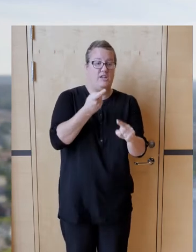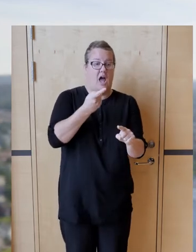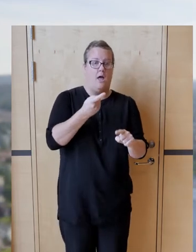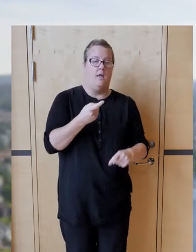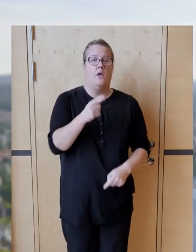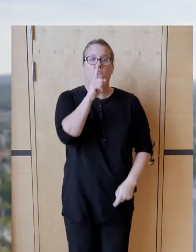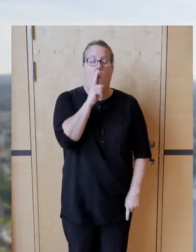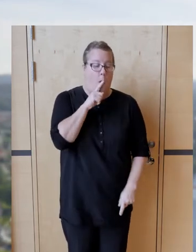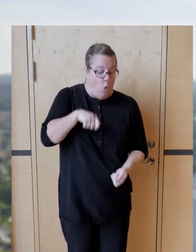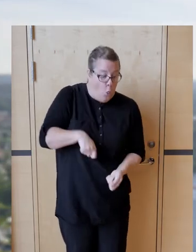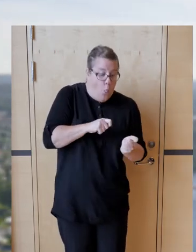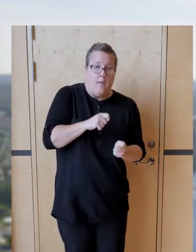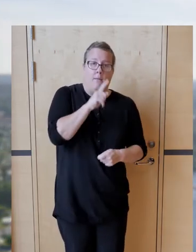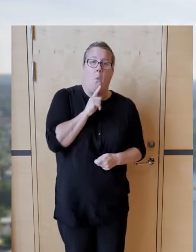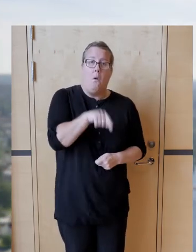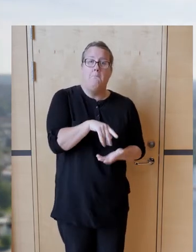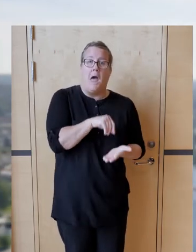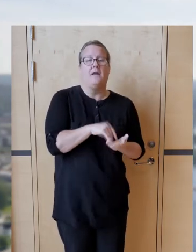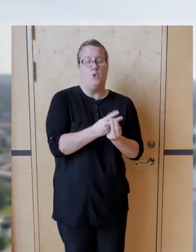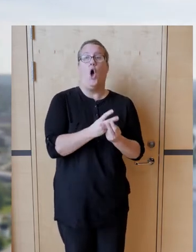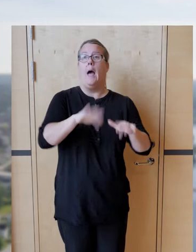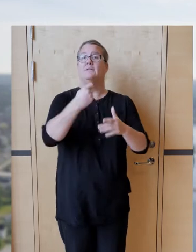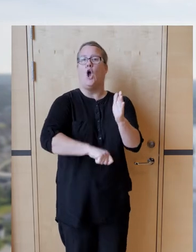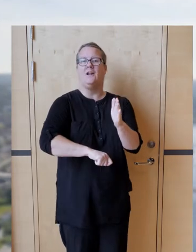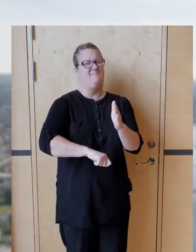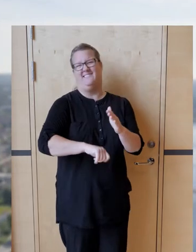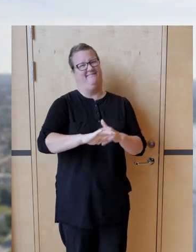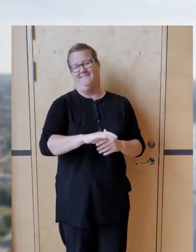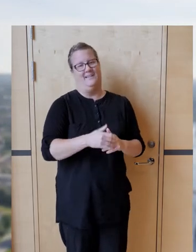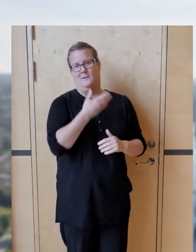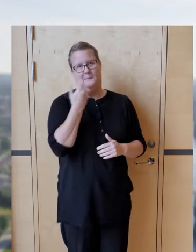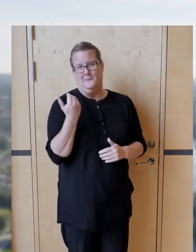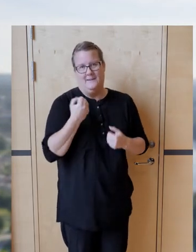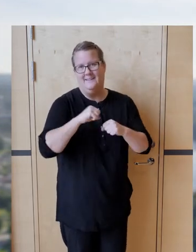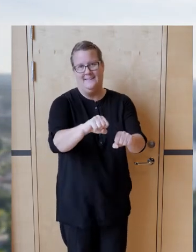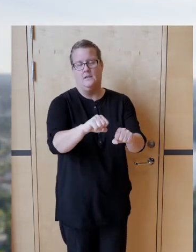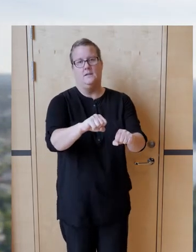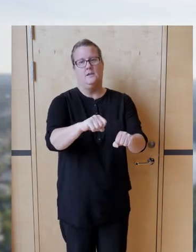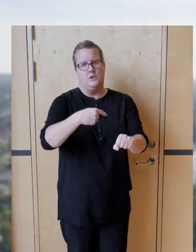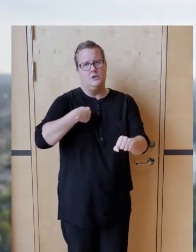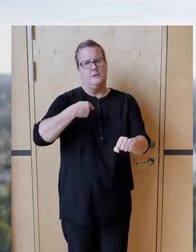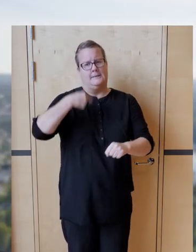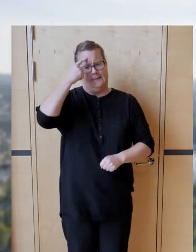Men jag håller för osannolikt att något nytt vård omsorg och omsorgsboende kommer att börja byggas under den här Varför gjorde